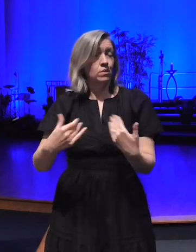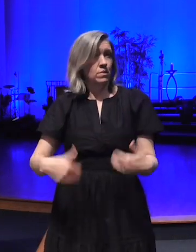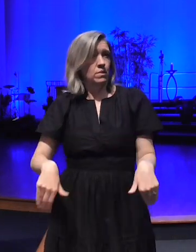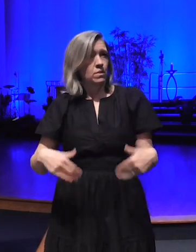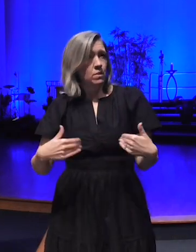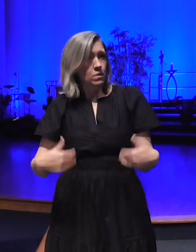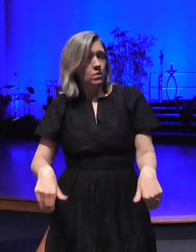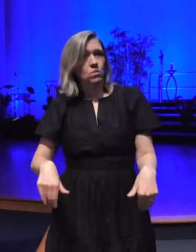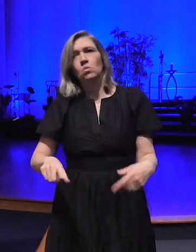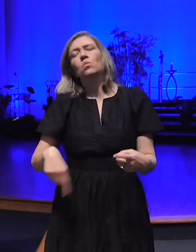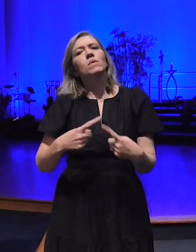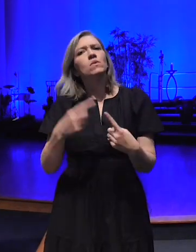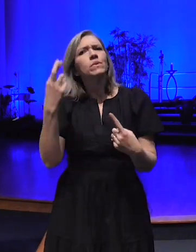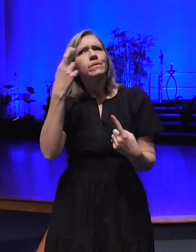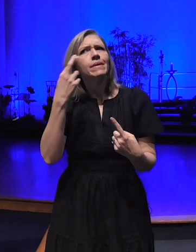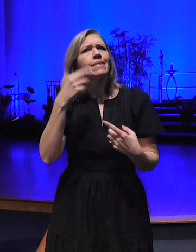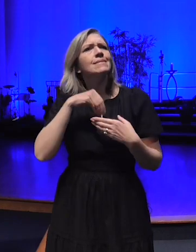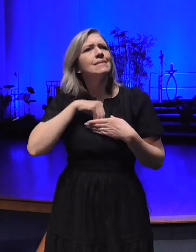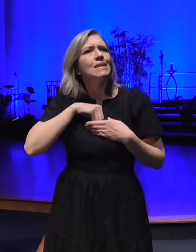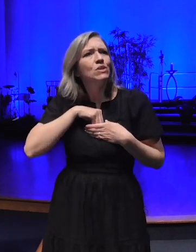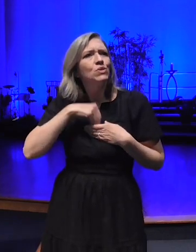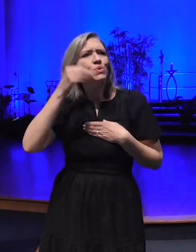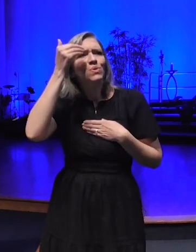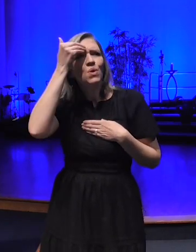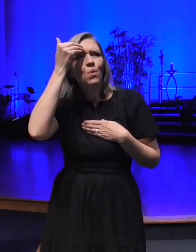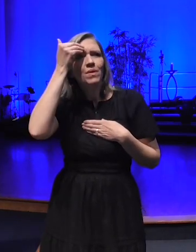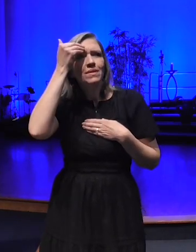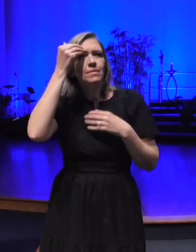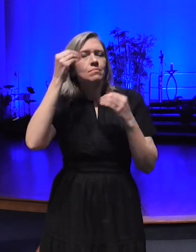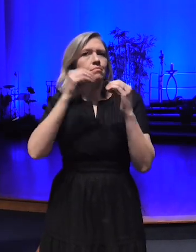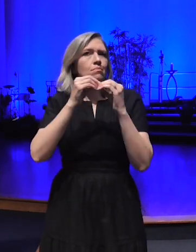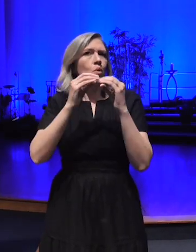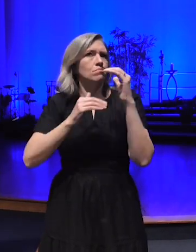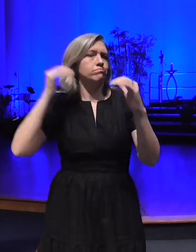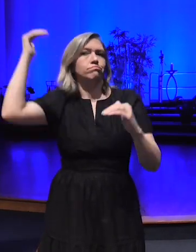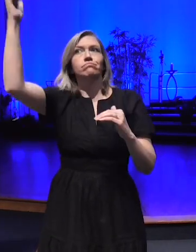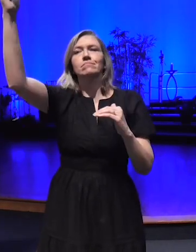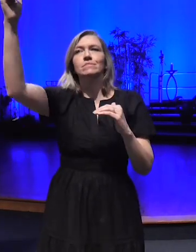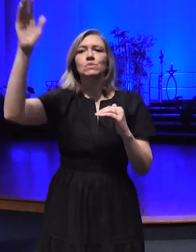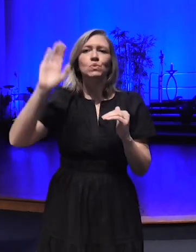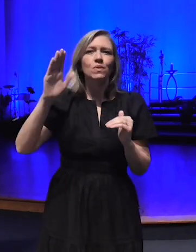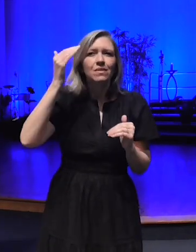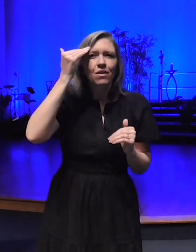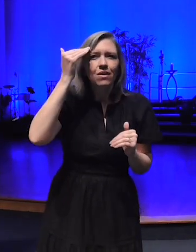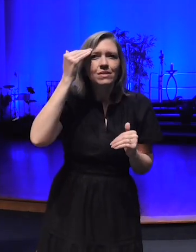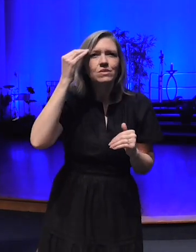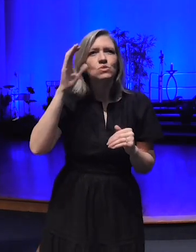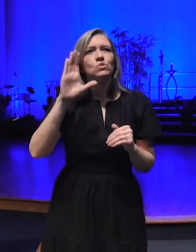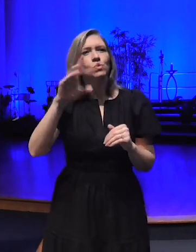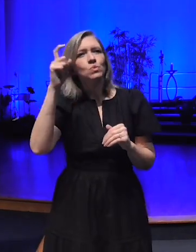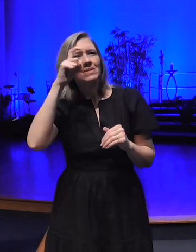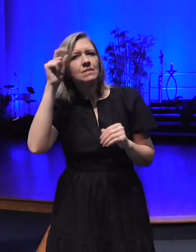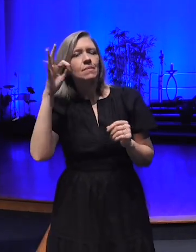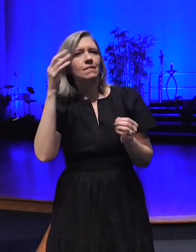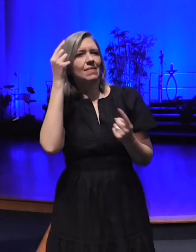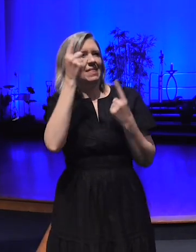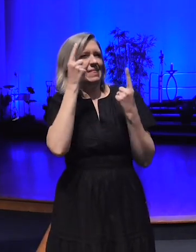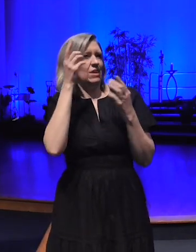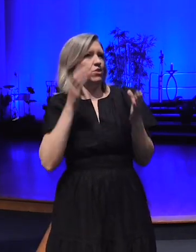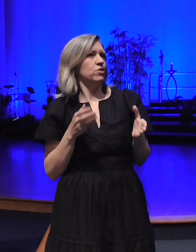este noer interior que excede con creces el conocimiento o la sabiduría del Pensador y vamos a ese